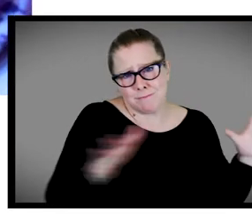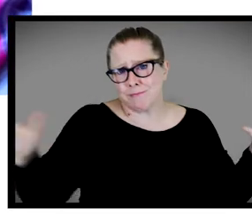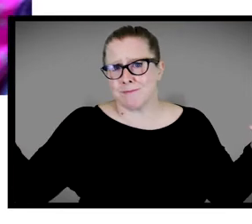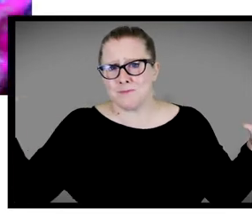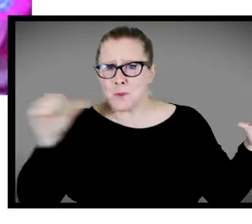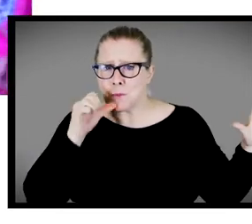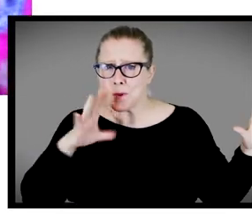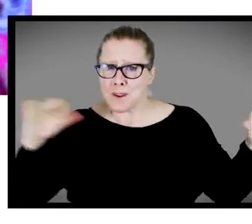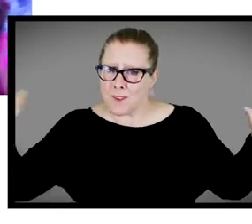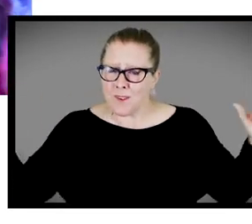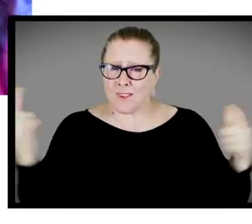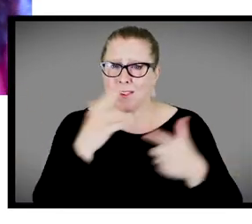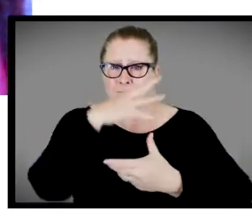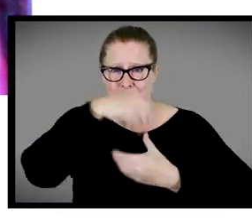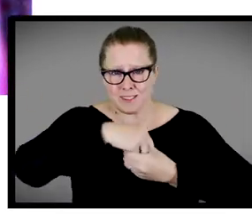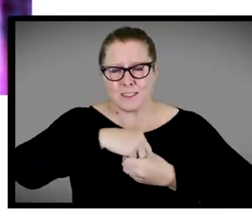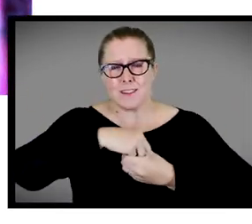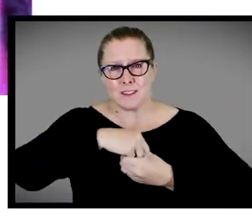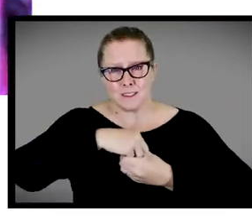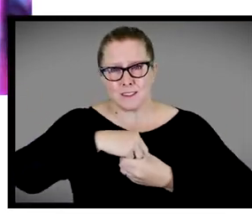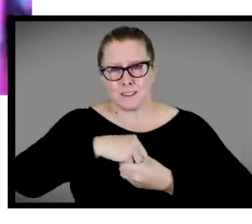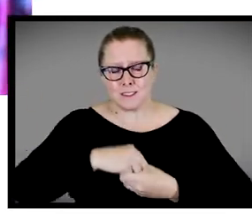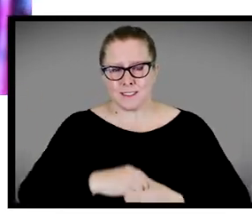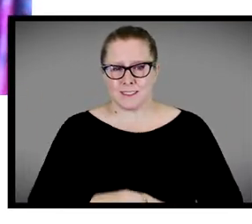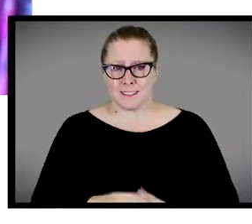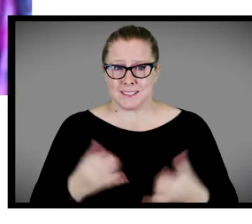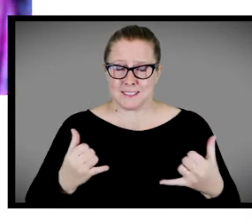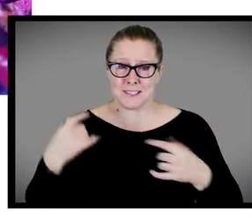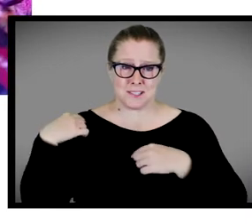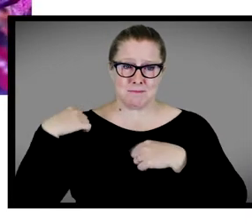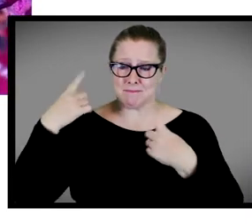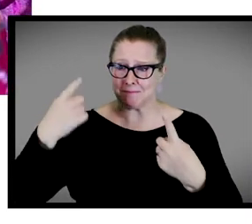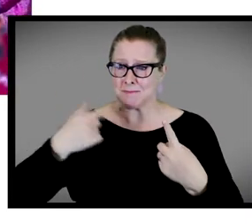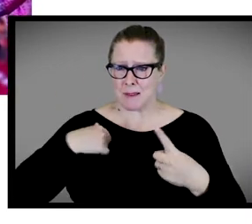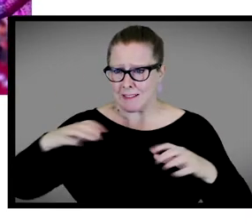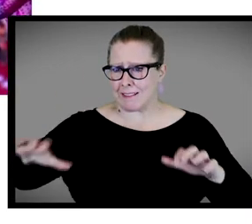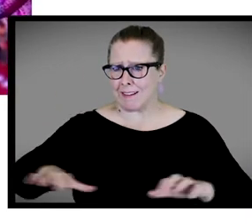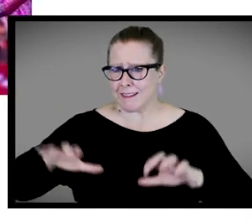اليوم يتم الاعتراف بعملي، وأنا أعلم أنني أحدث فرقًا